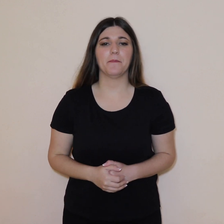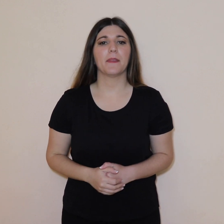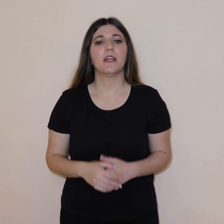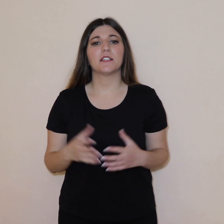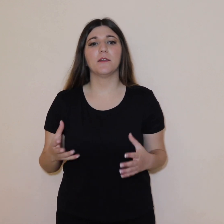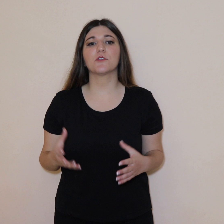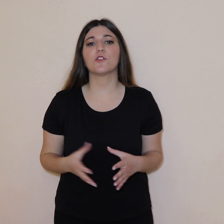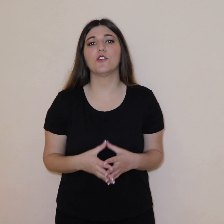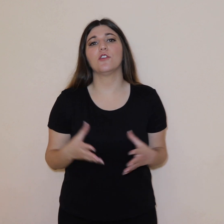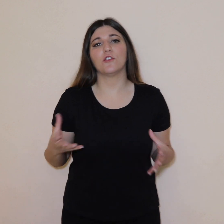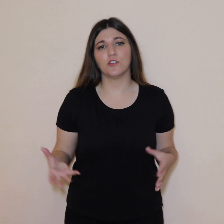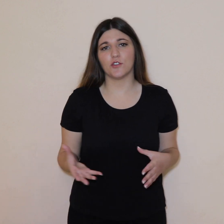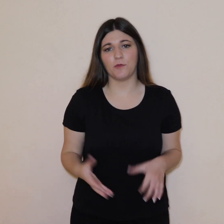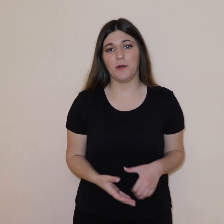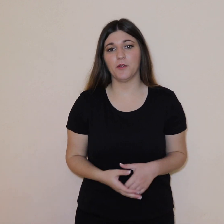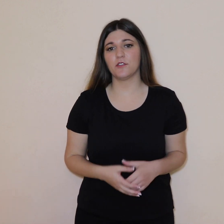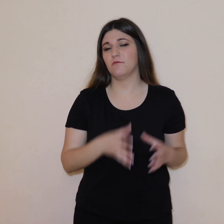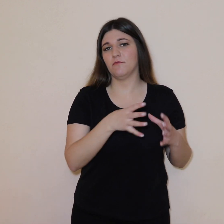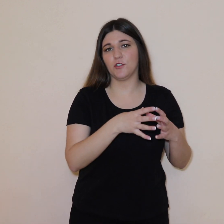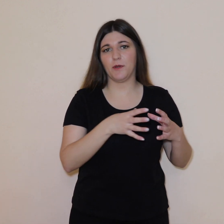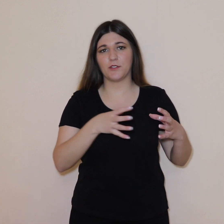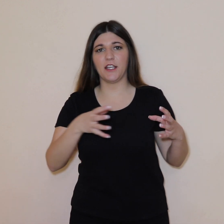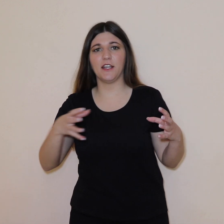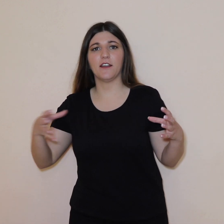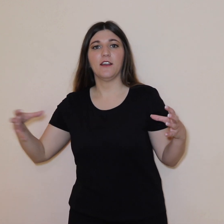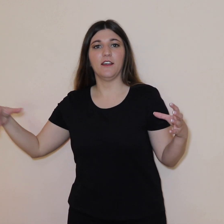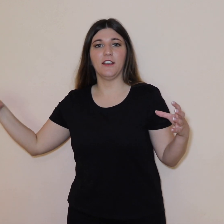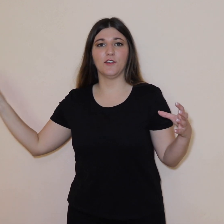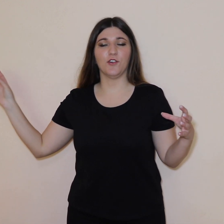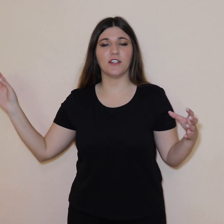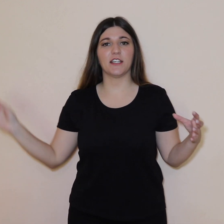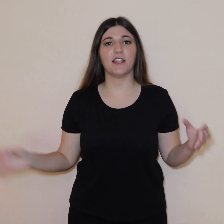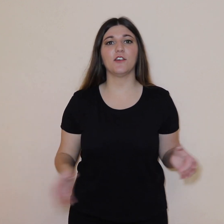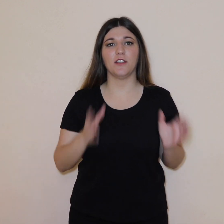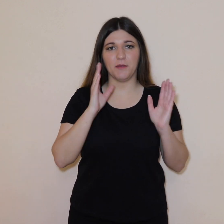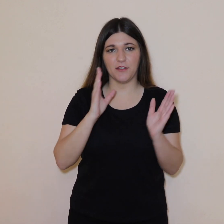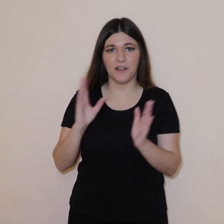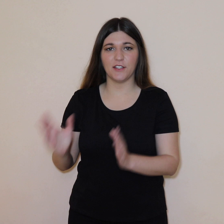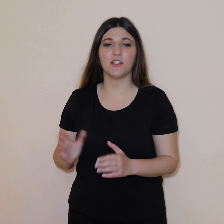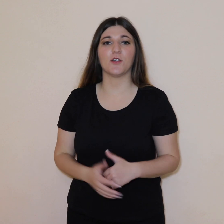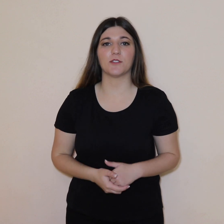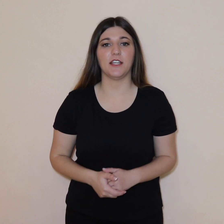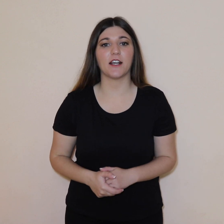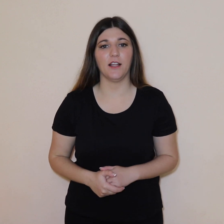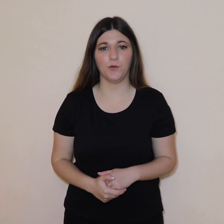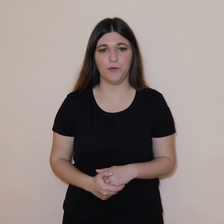seguimos con otros verbos. Vamos a ir todo de seguido, y vete fijándote cómo sería cada uno.